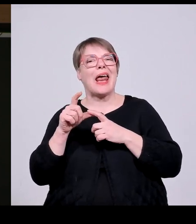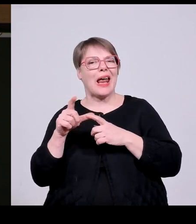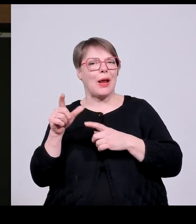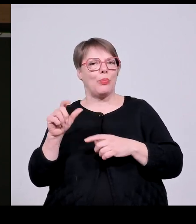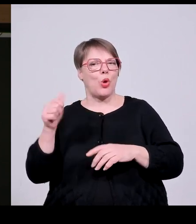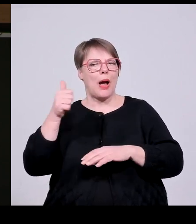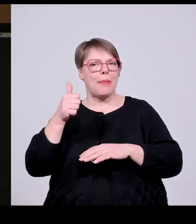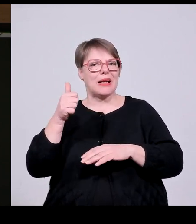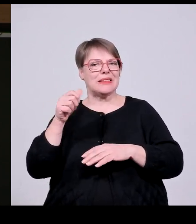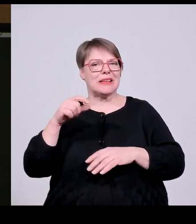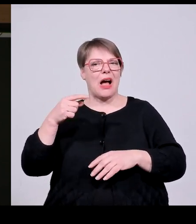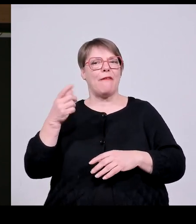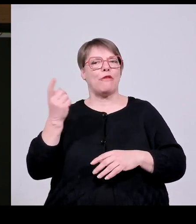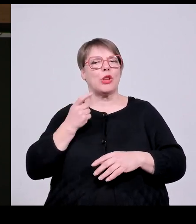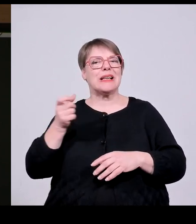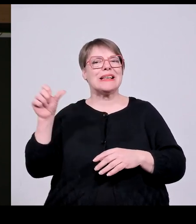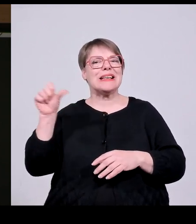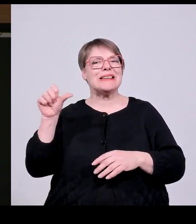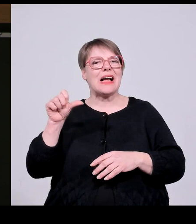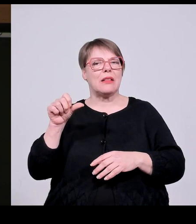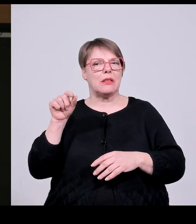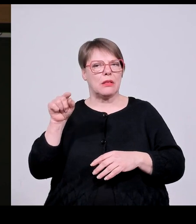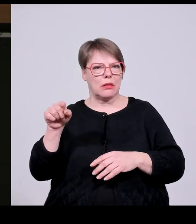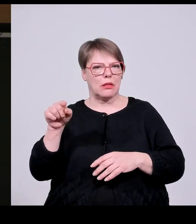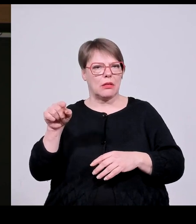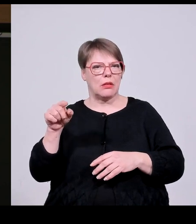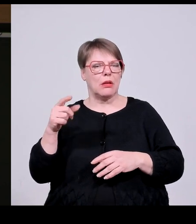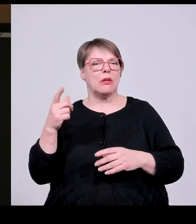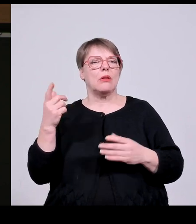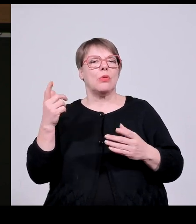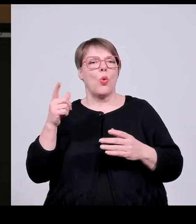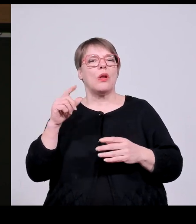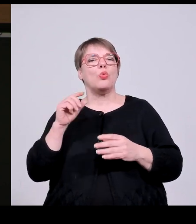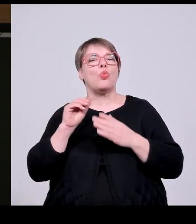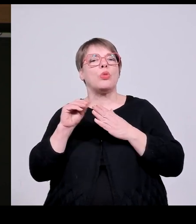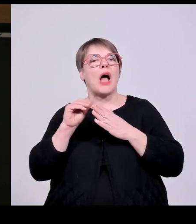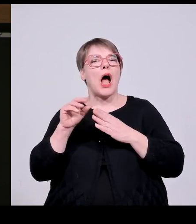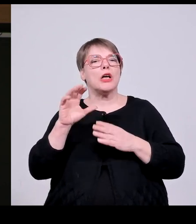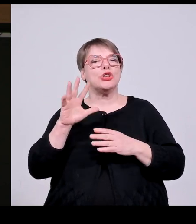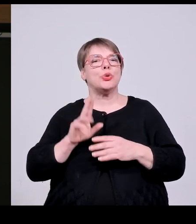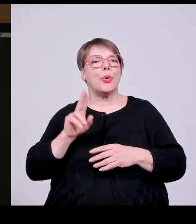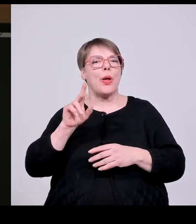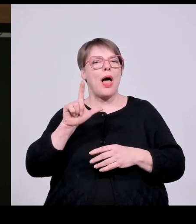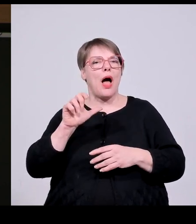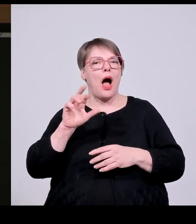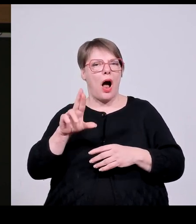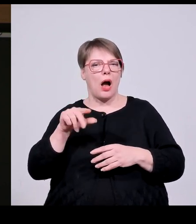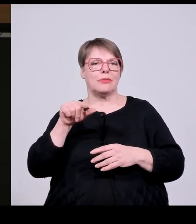Und ich möchte gerne noch mal natürlich daran erinnern, dass wir 2015 das Gesetz beschlossen haben, damit die